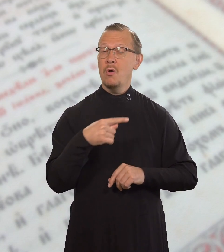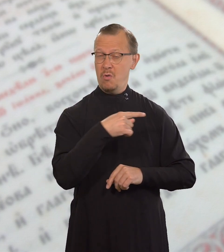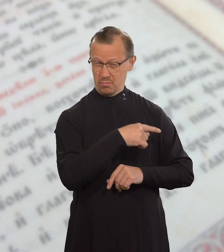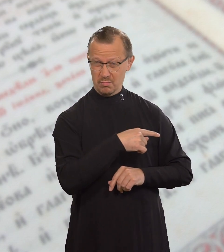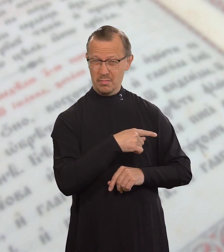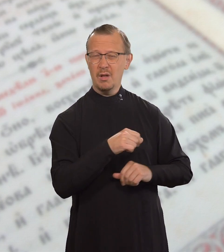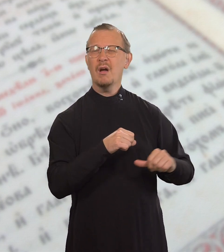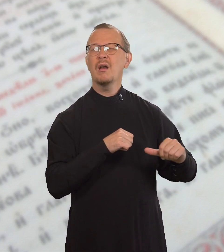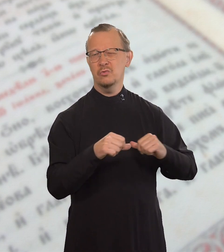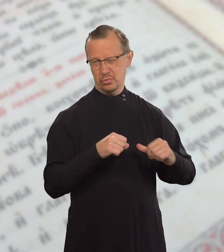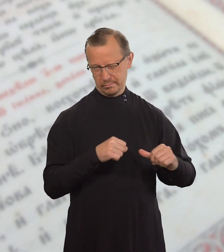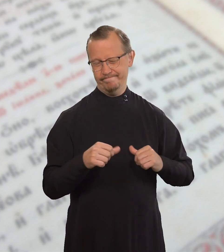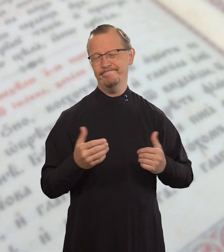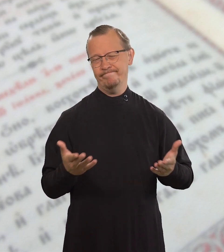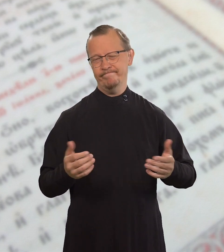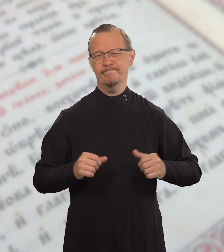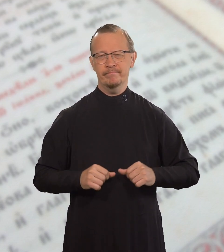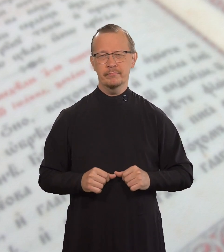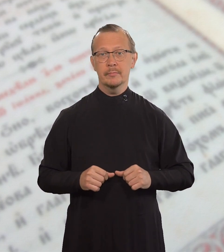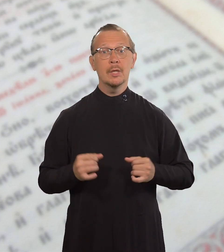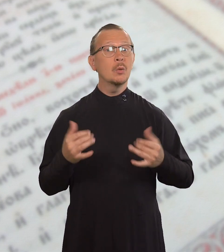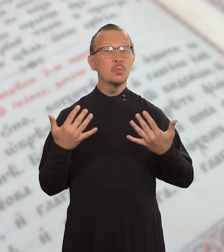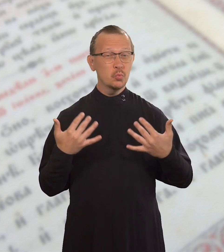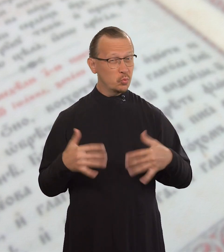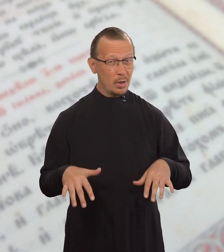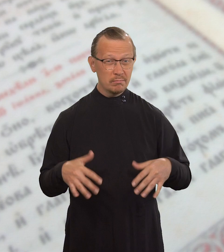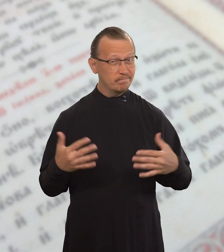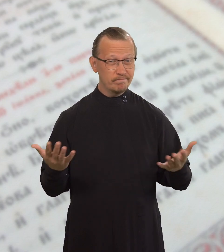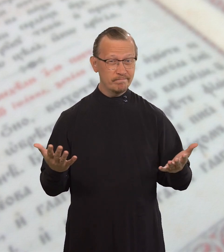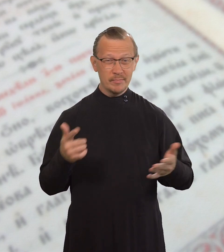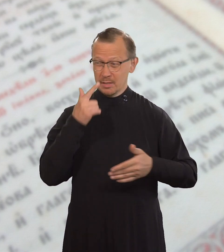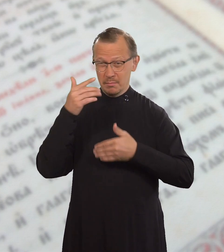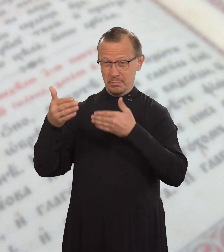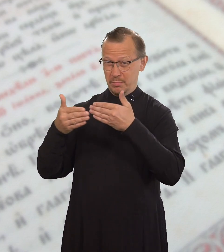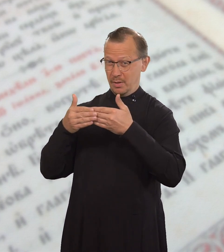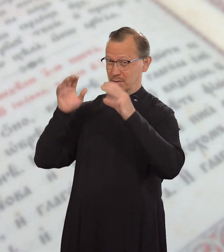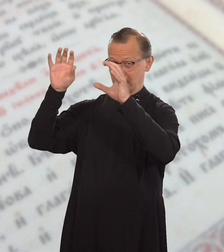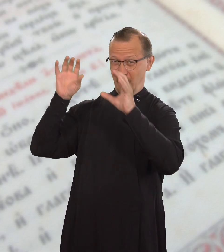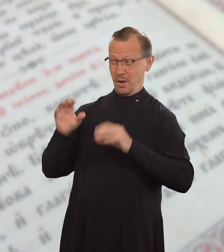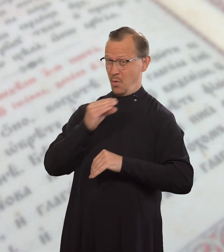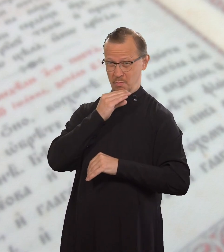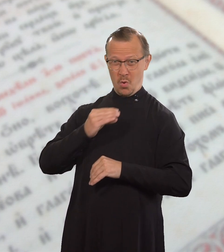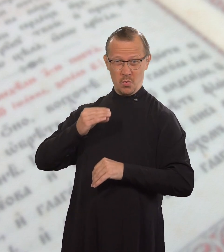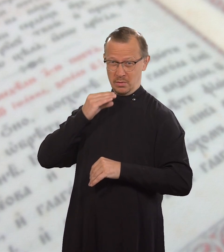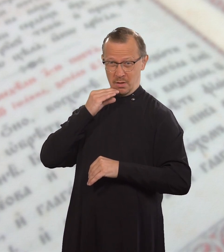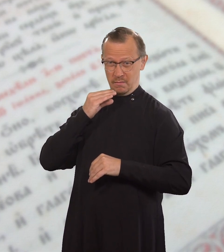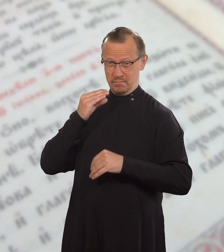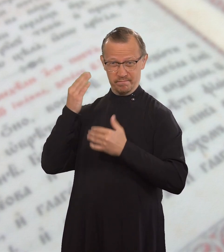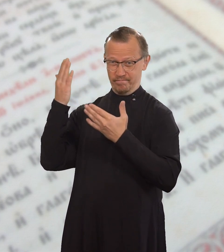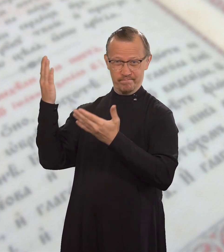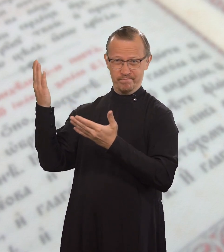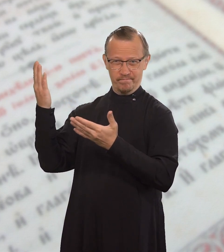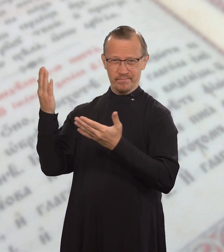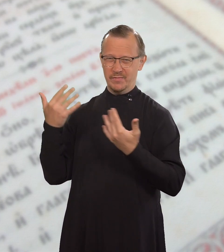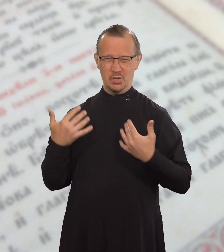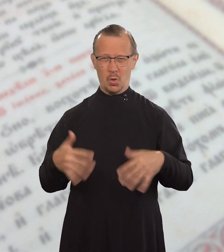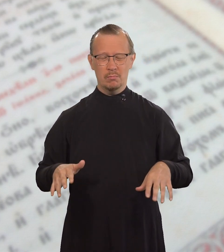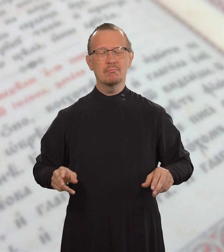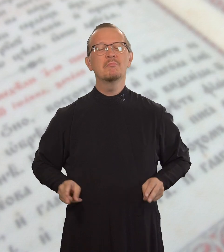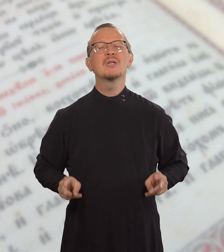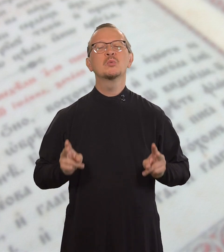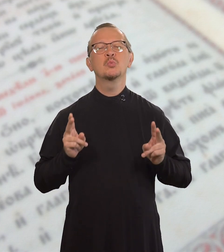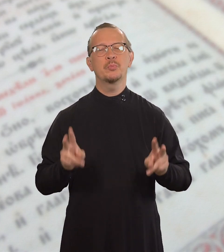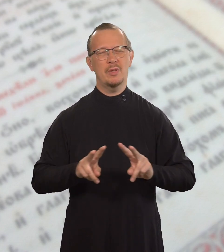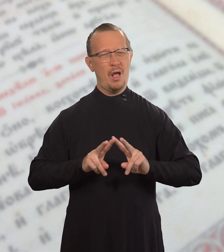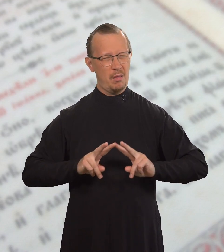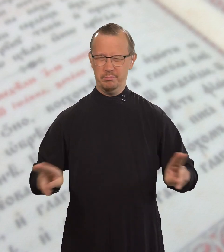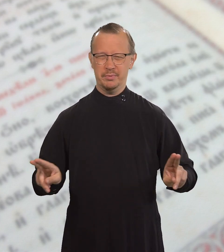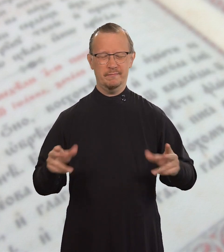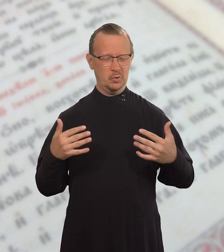то он грешит и перед Законом оказывается преступником.